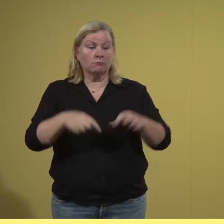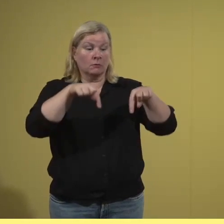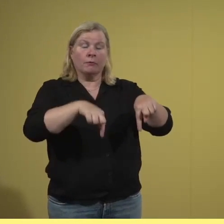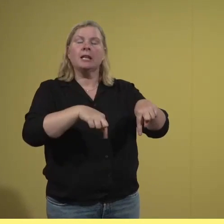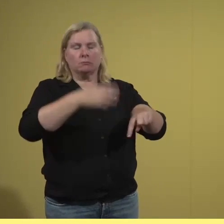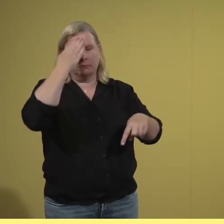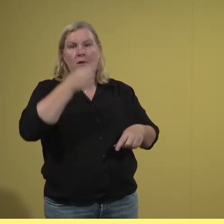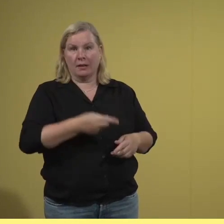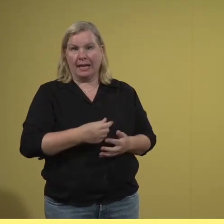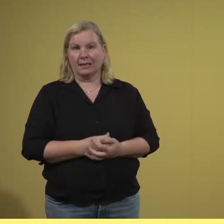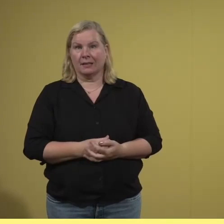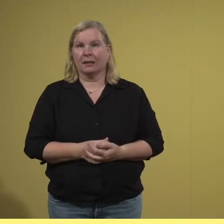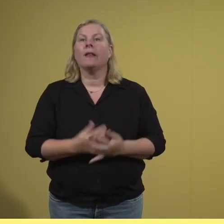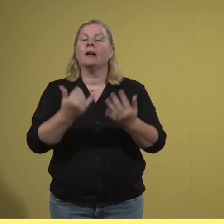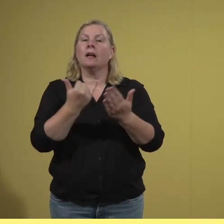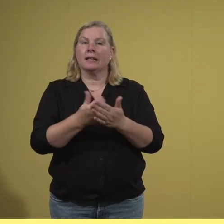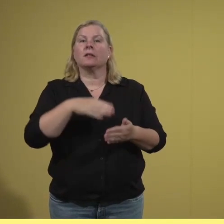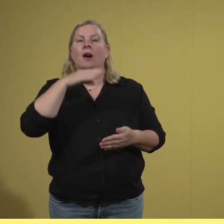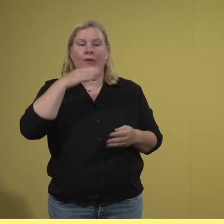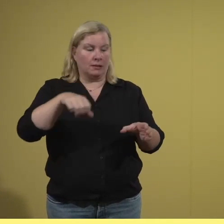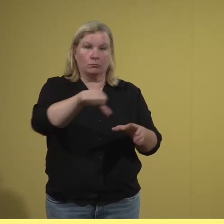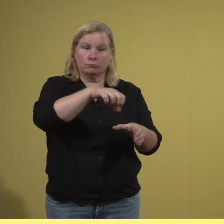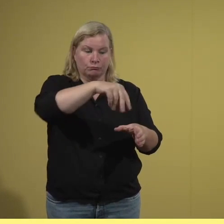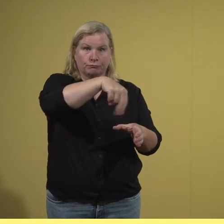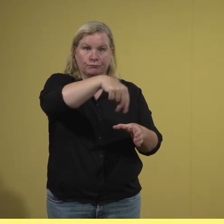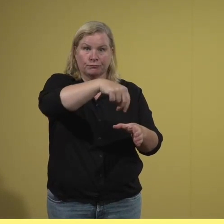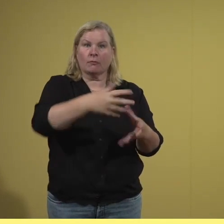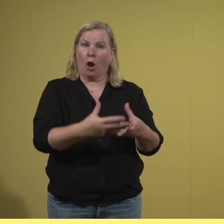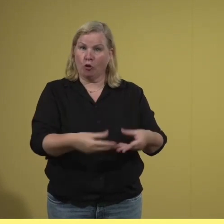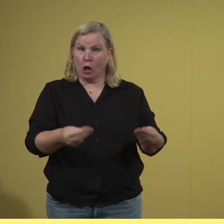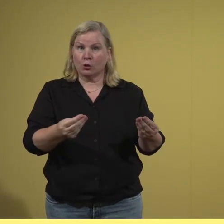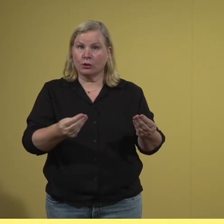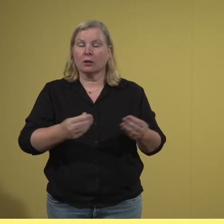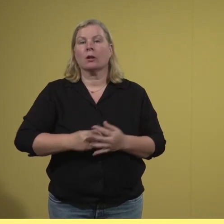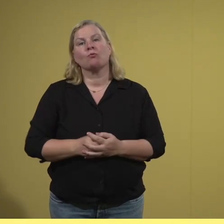Wir hingegen schon. Und den haben wir jetzt hier aufgelöst. Ich habe jetzt mal so gedacht,